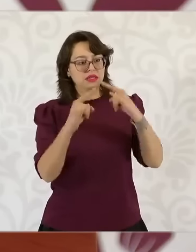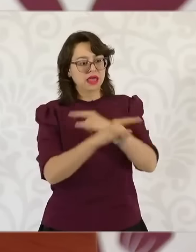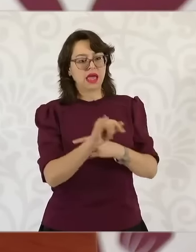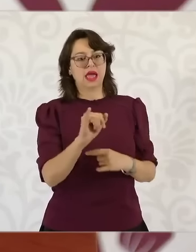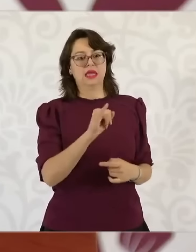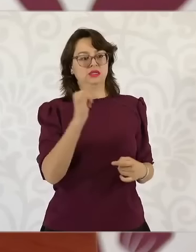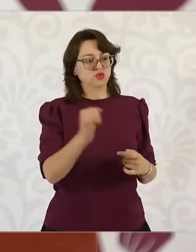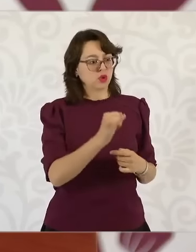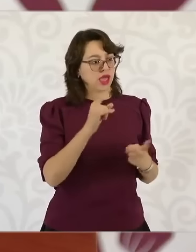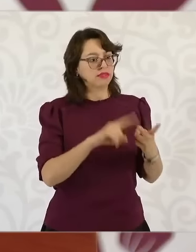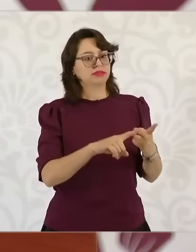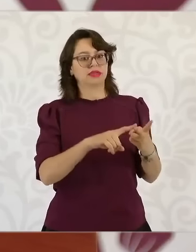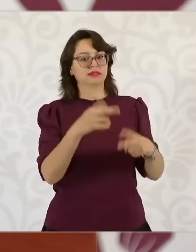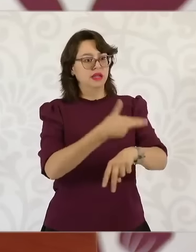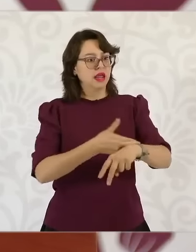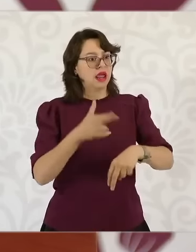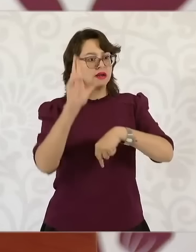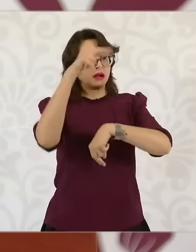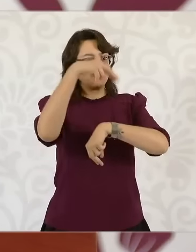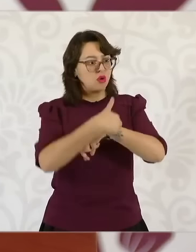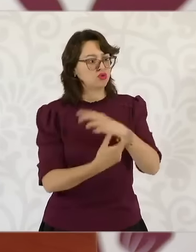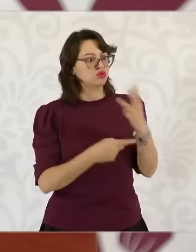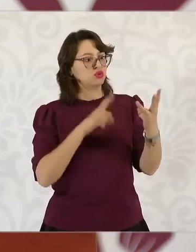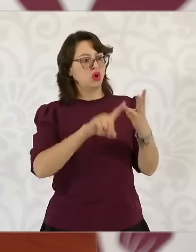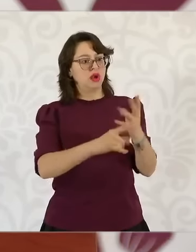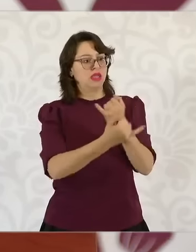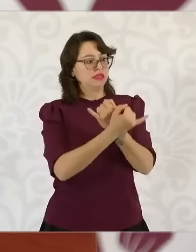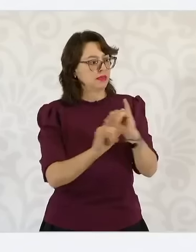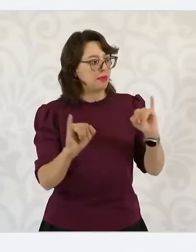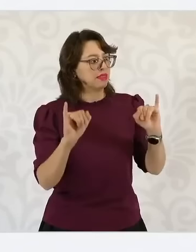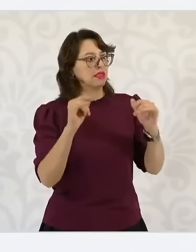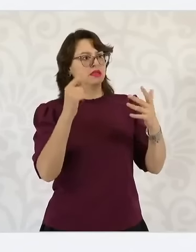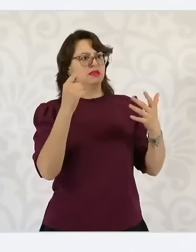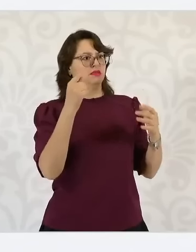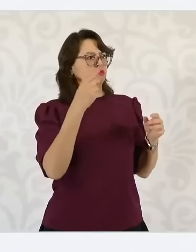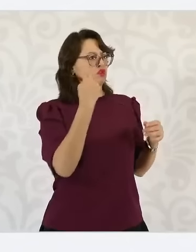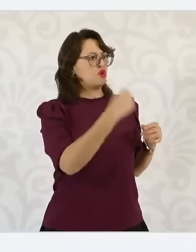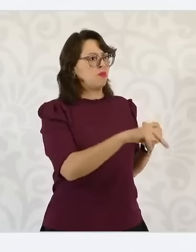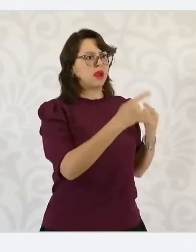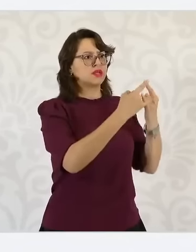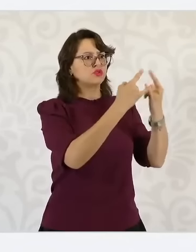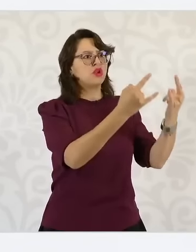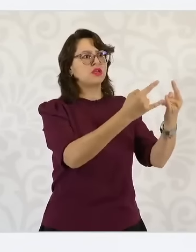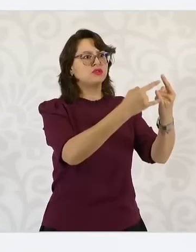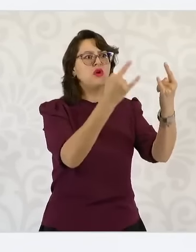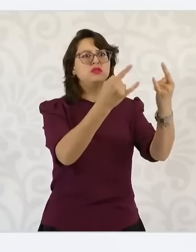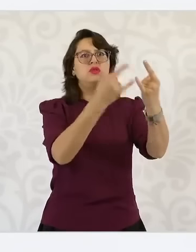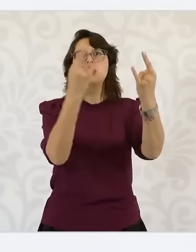la independencia y en brasil no porque su historia es distinta es más bien de consensos de acuerdos